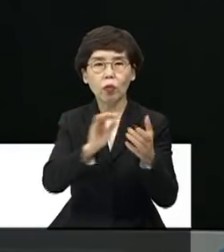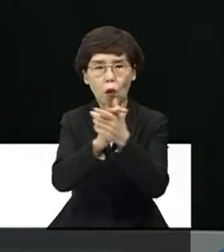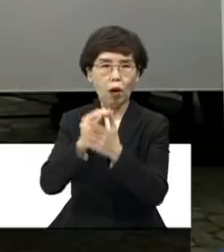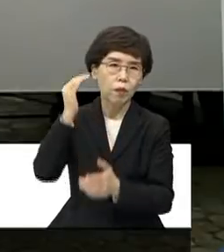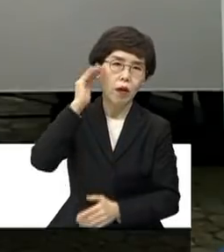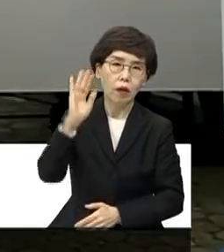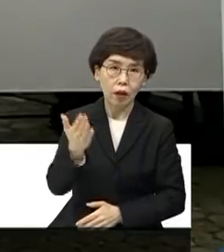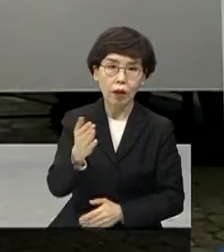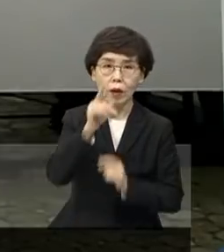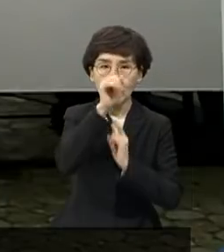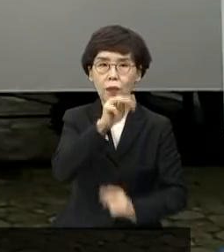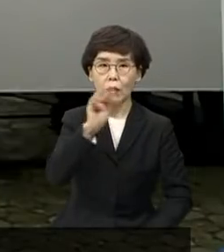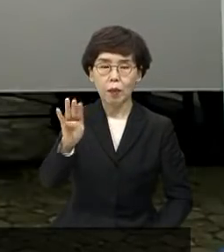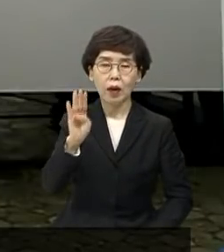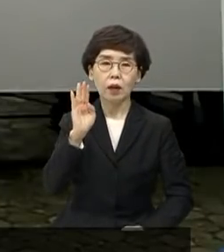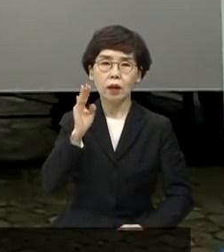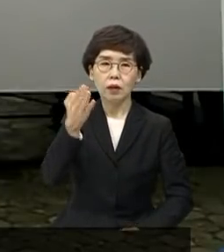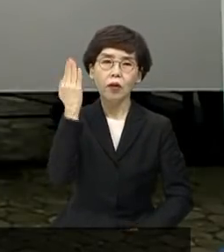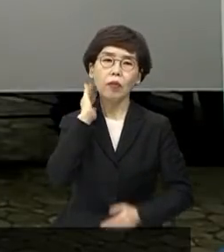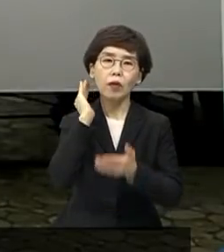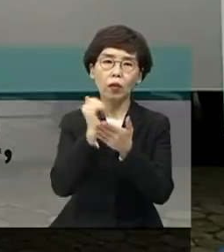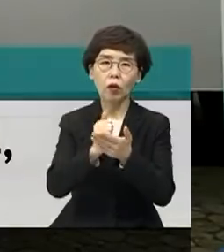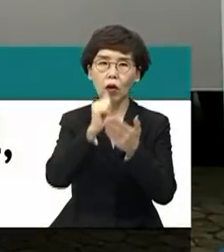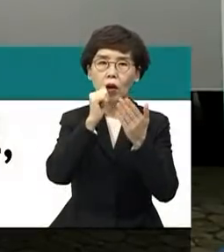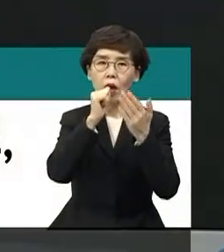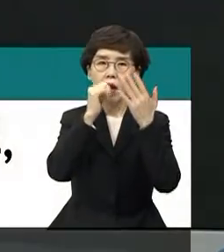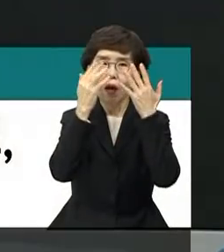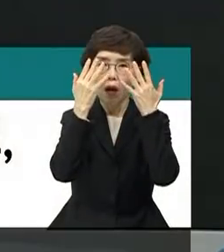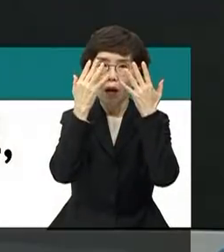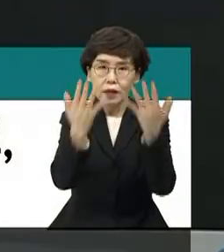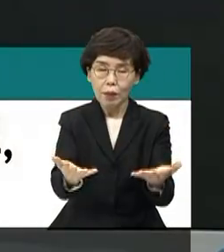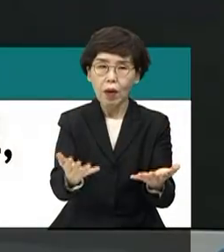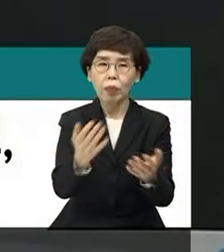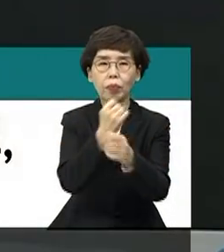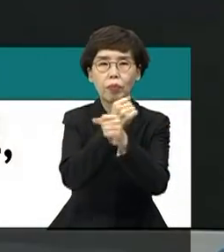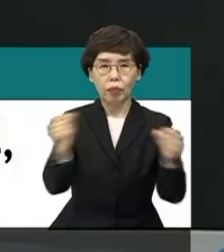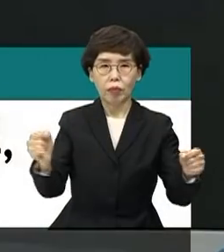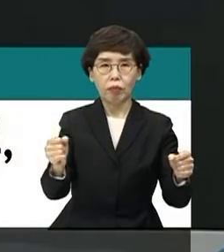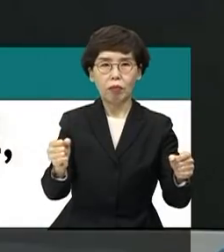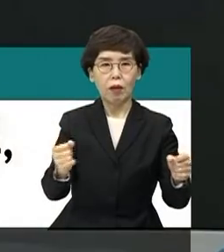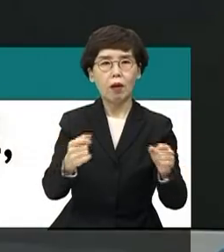표했습니다.